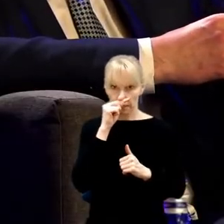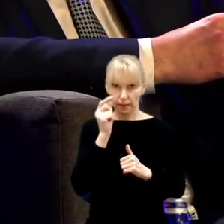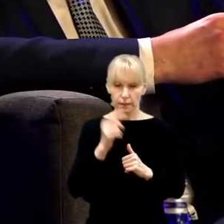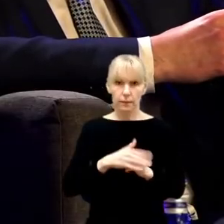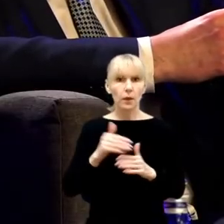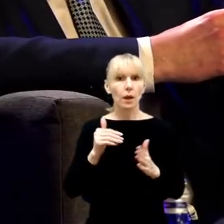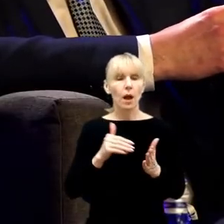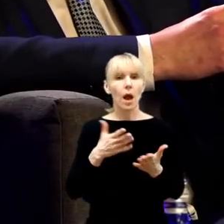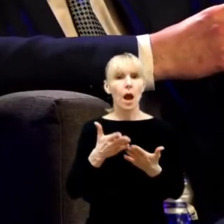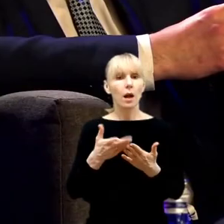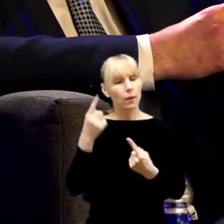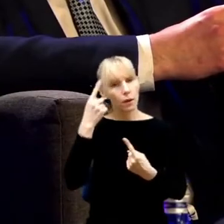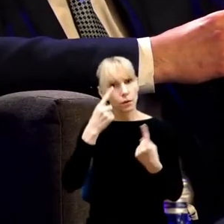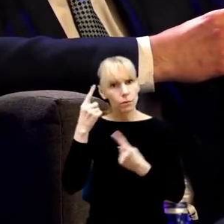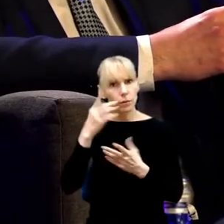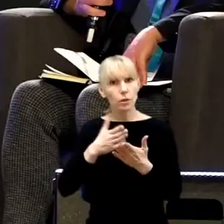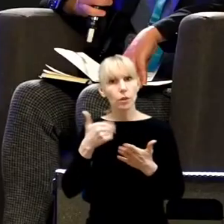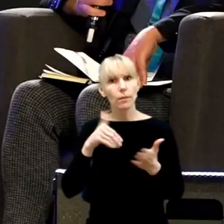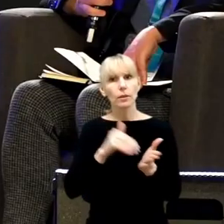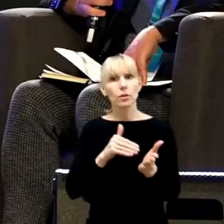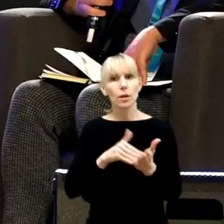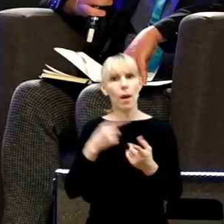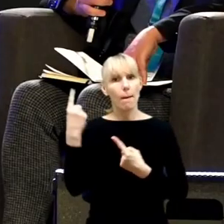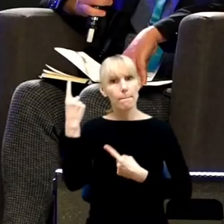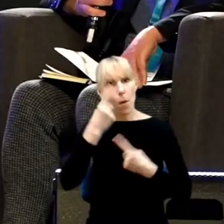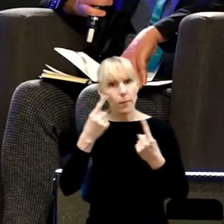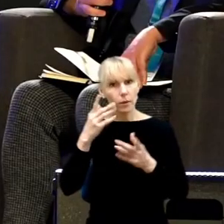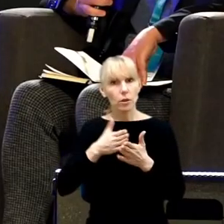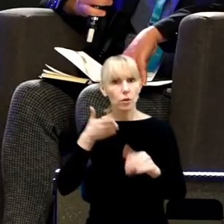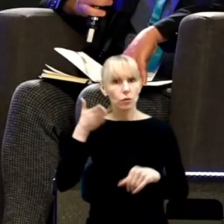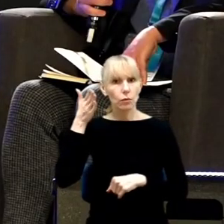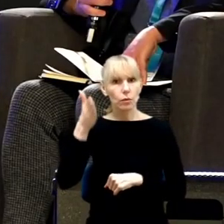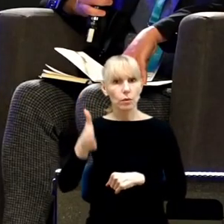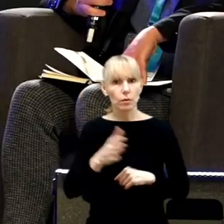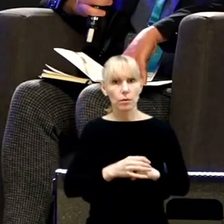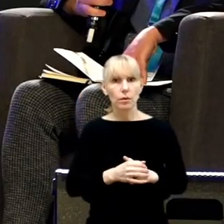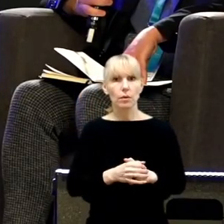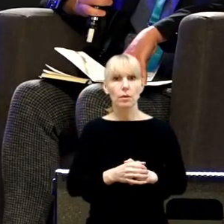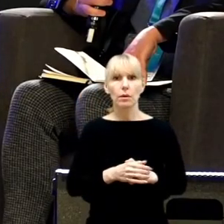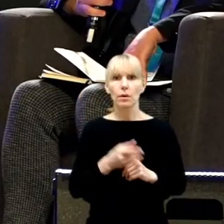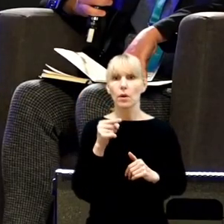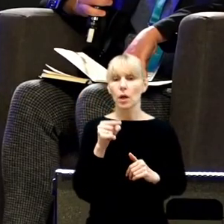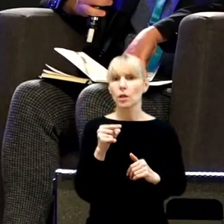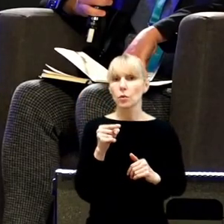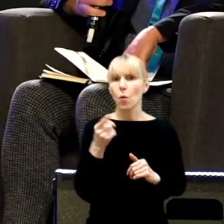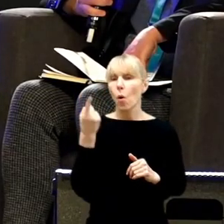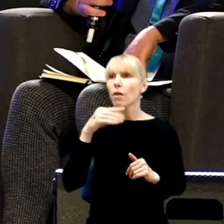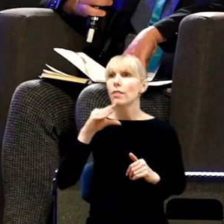przyszłościowo, że deweloperzy przejdą kiedyś, takie są moje przewidywania do miast małych i średnich,